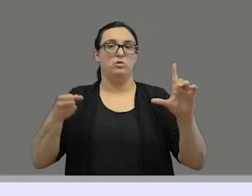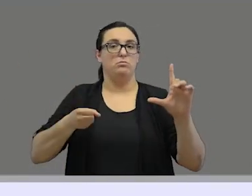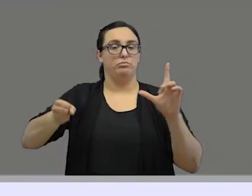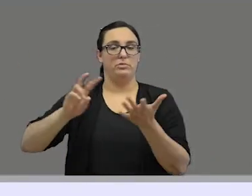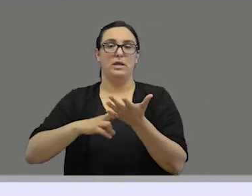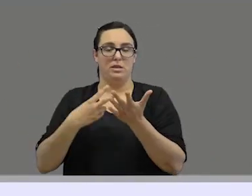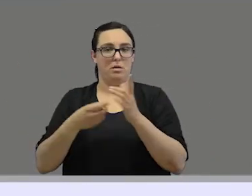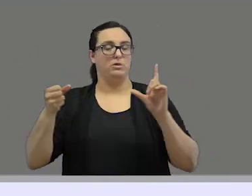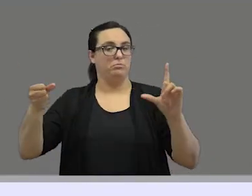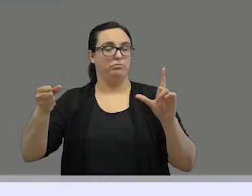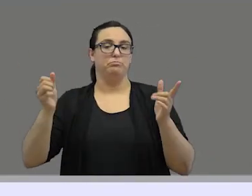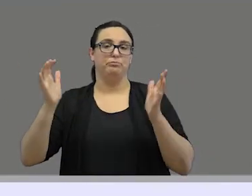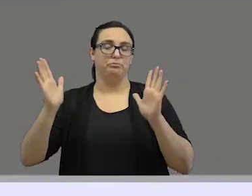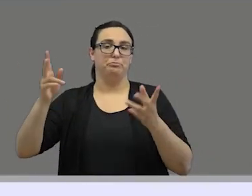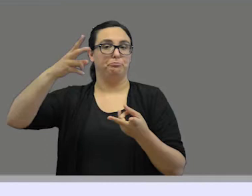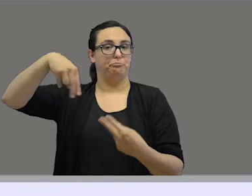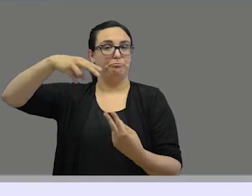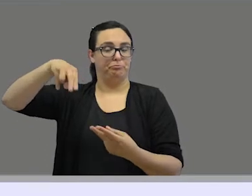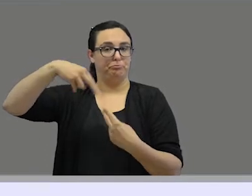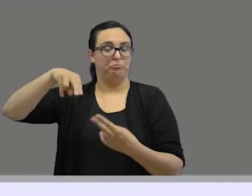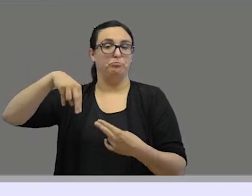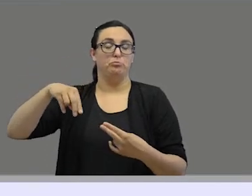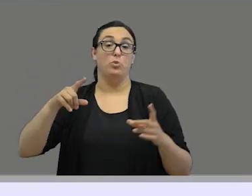die extra für das hörende oder ein breiter gefächertes Publikum gestaltet wurden.